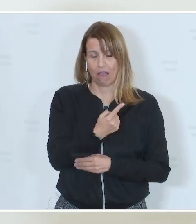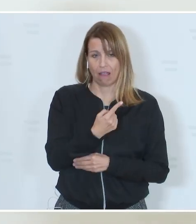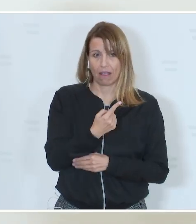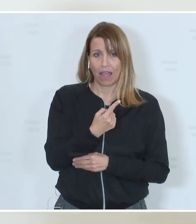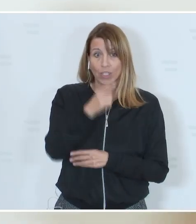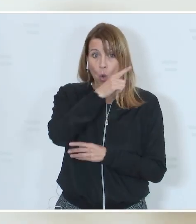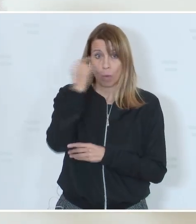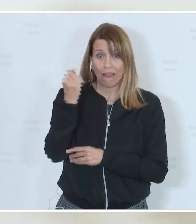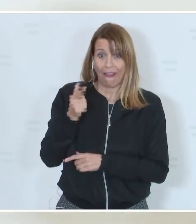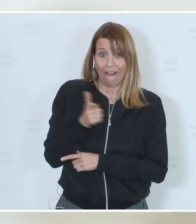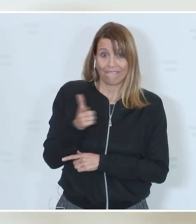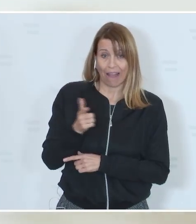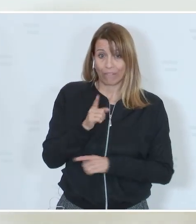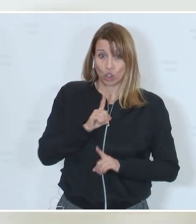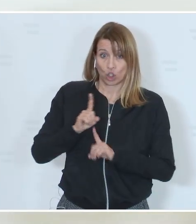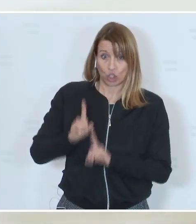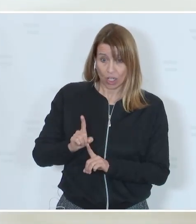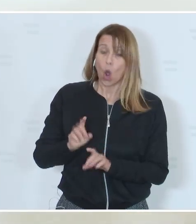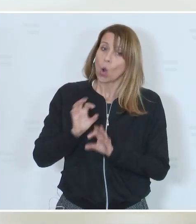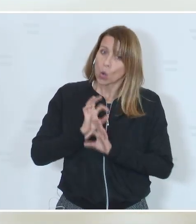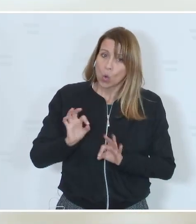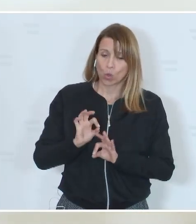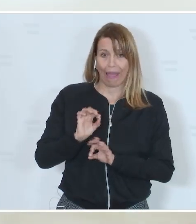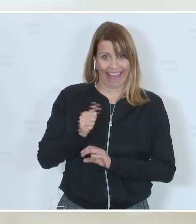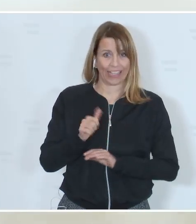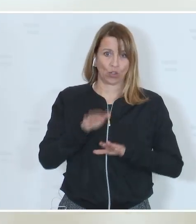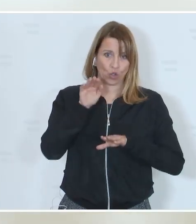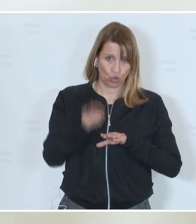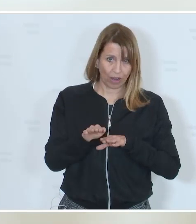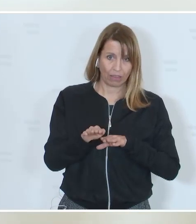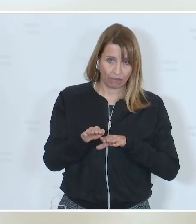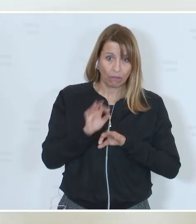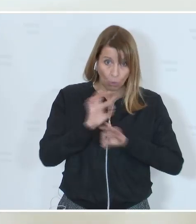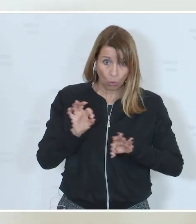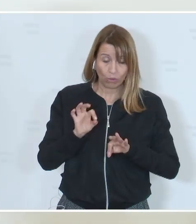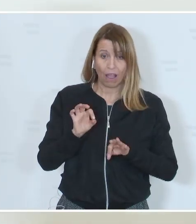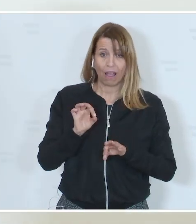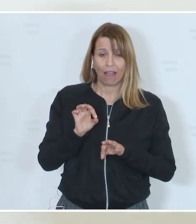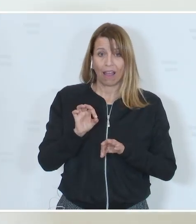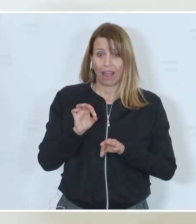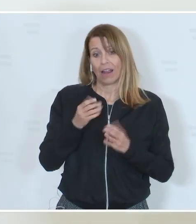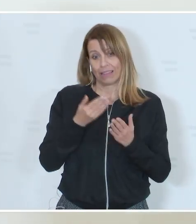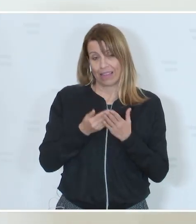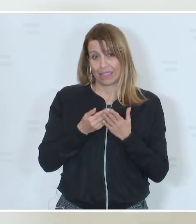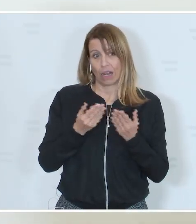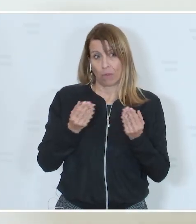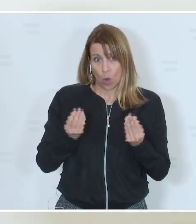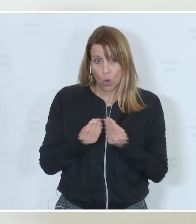ist natürlich etwas sehr Gutes, ein guter erster Schritt, und aus diesem Grund werde ich unsere